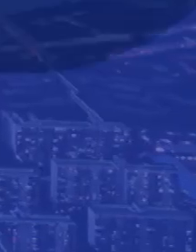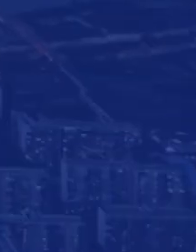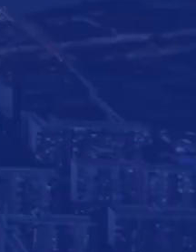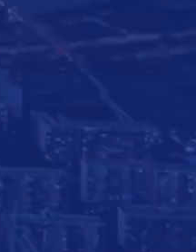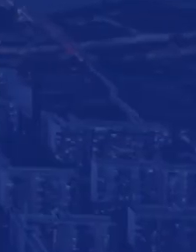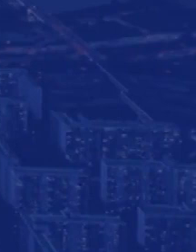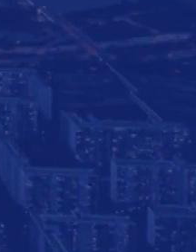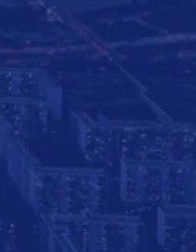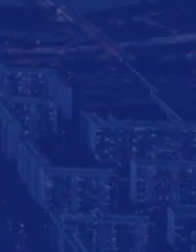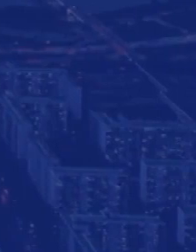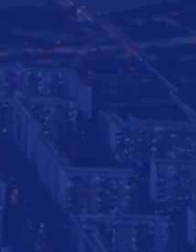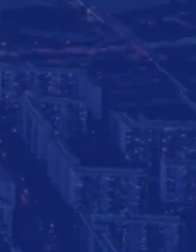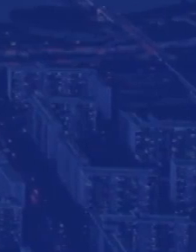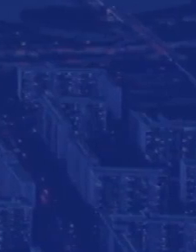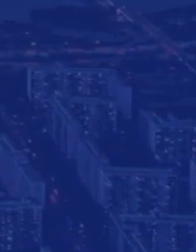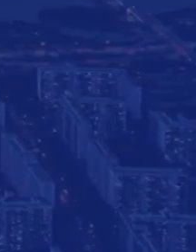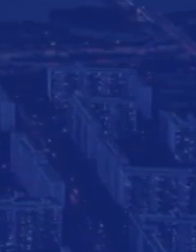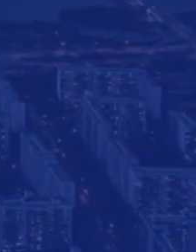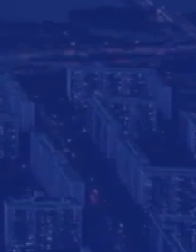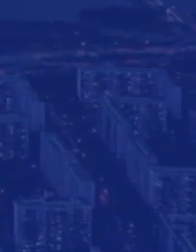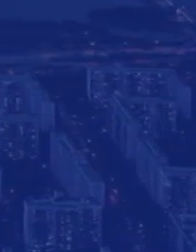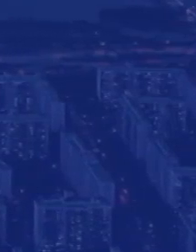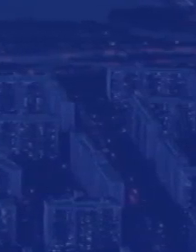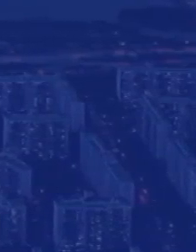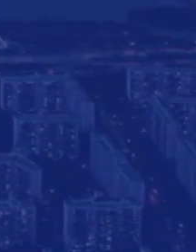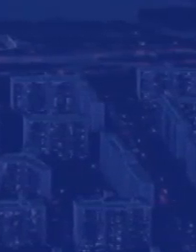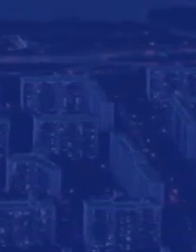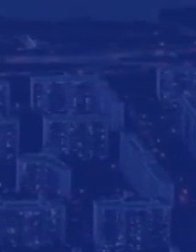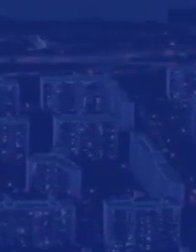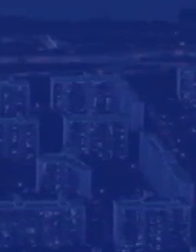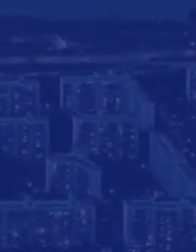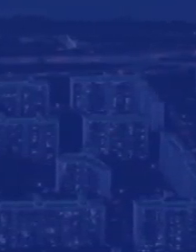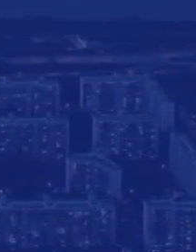(앵커) 인신매매를 방지하기 위한 범정부 차원의 첫 번째 종합계획이 발표됐습니다.